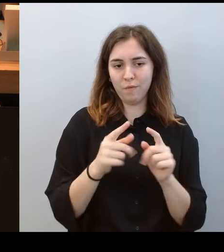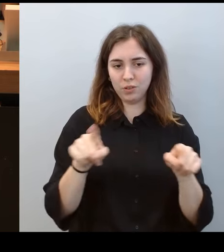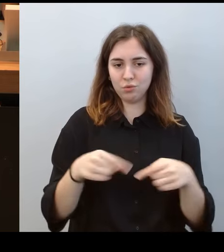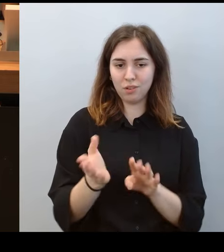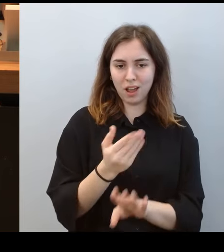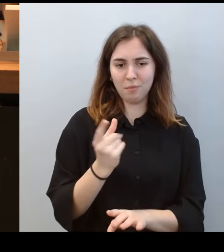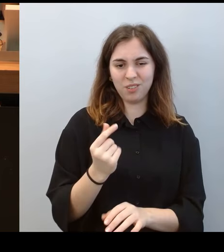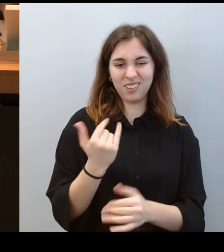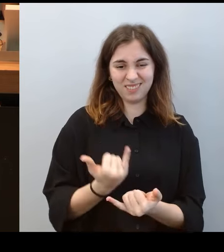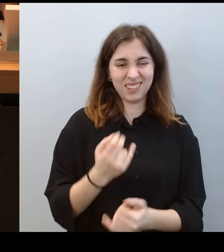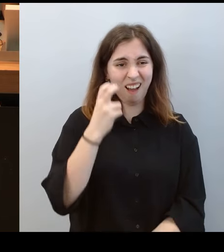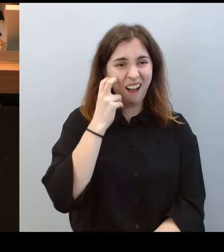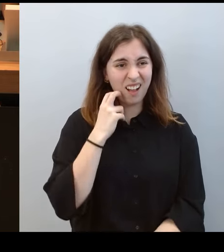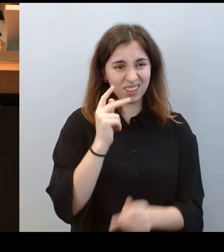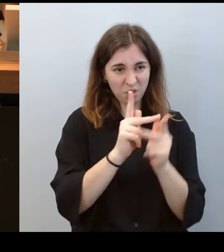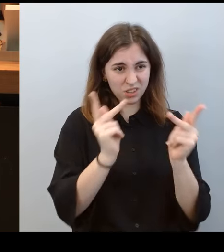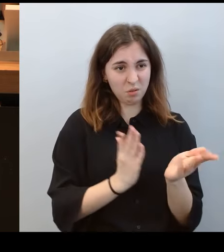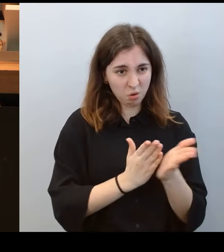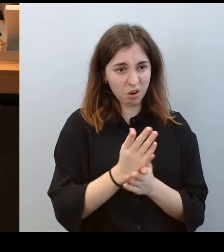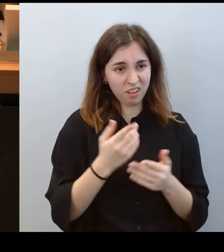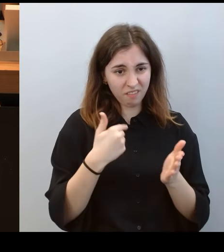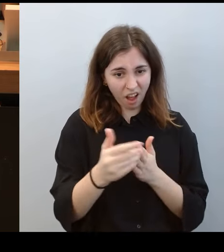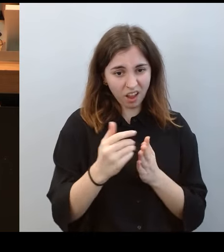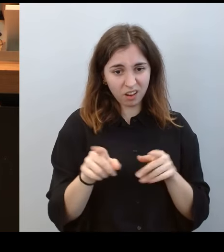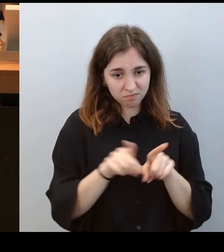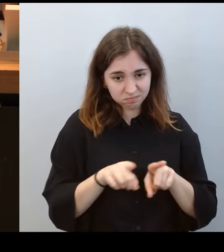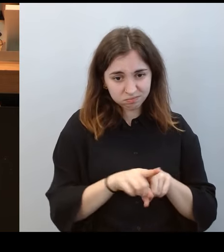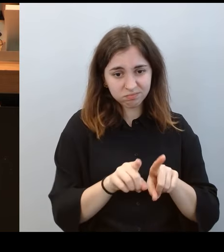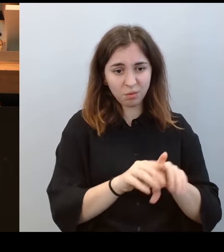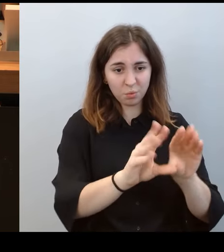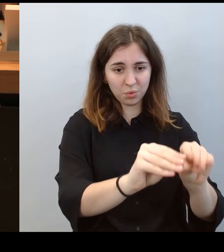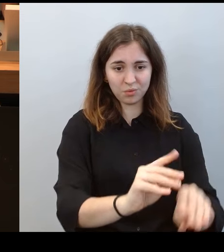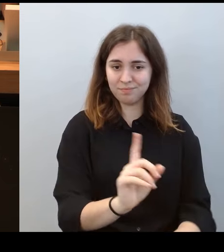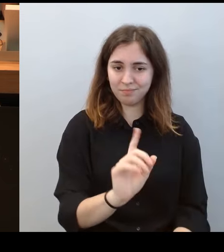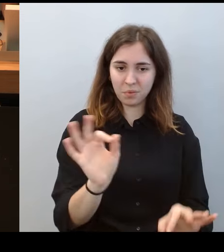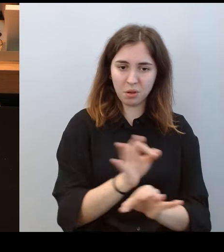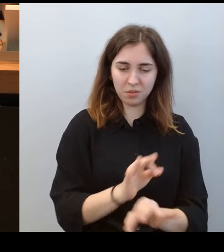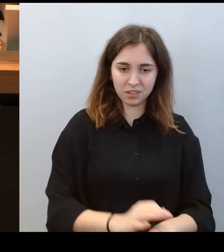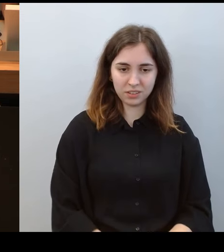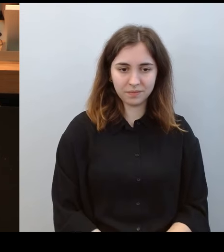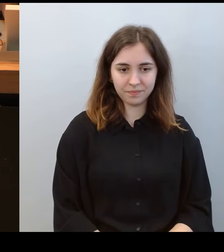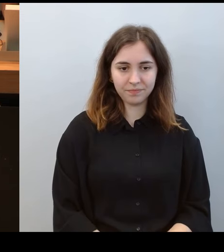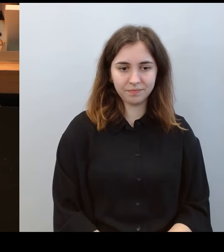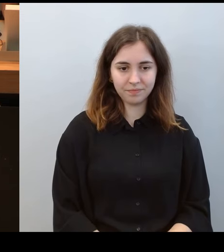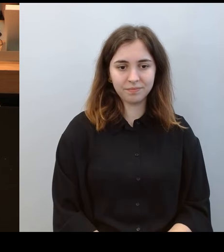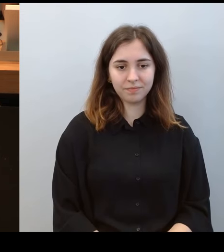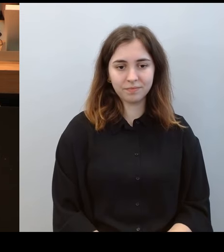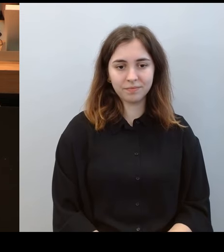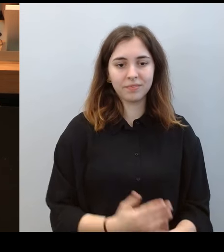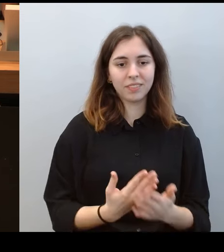Die Entscheidung des Umweltausschusses in Hannover, basierend auf der Erkenntnis, dass die Umweltzone keinen Mehrwert